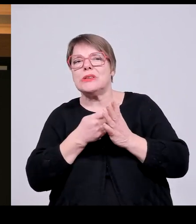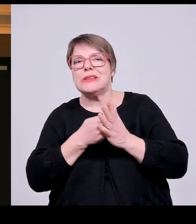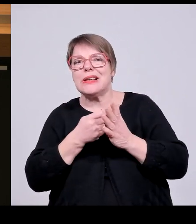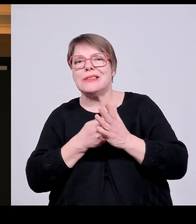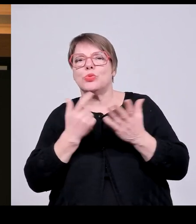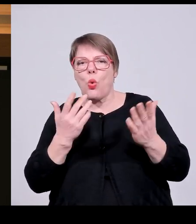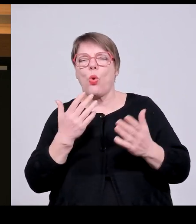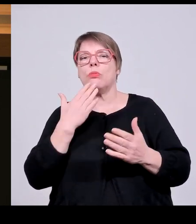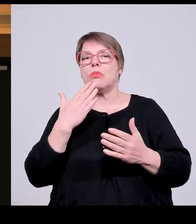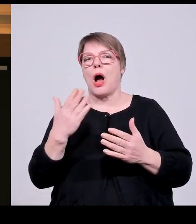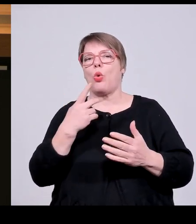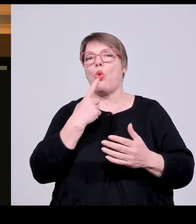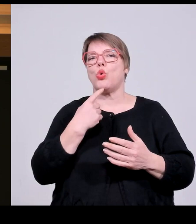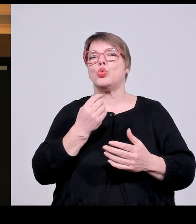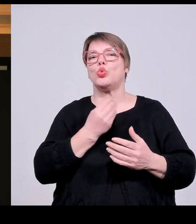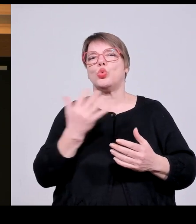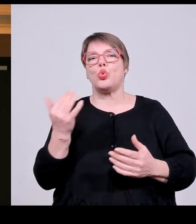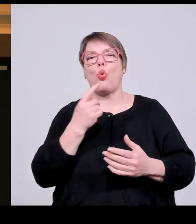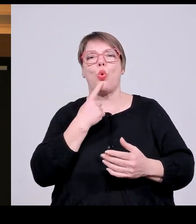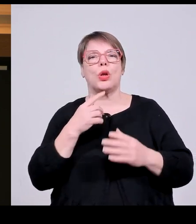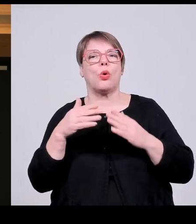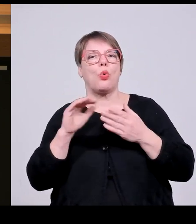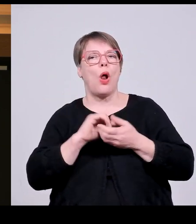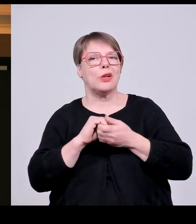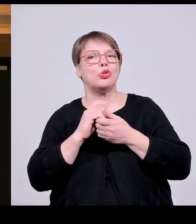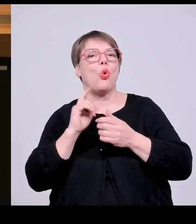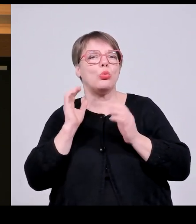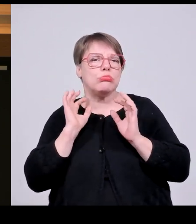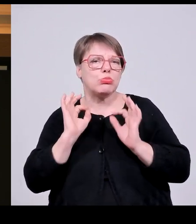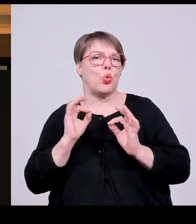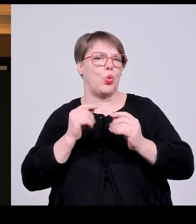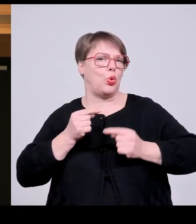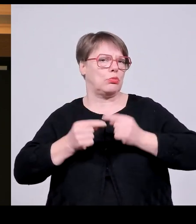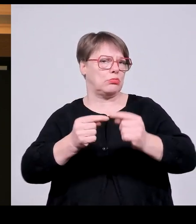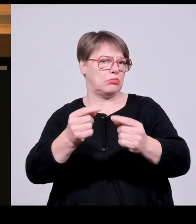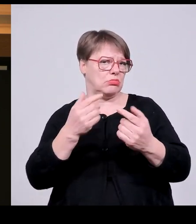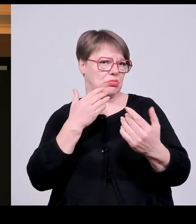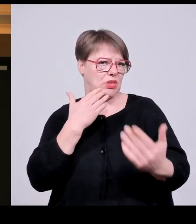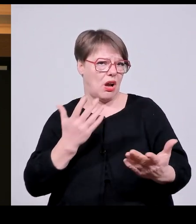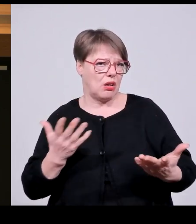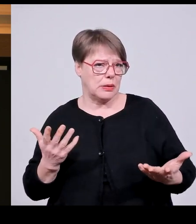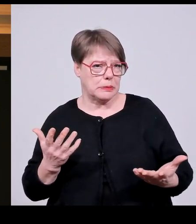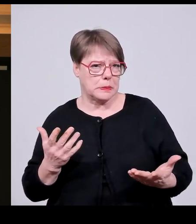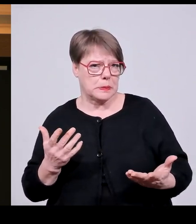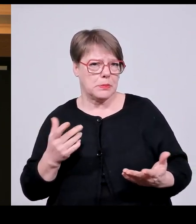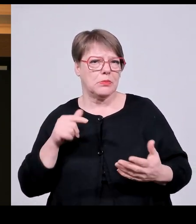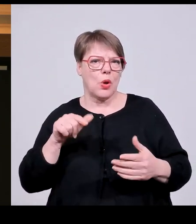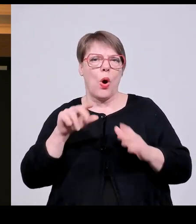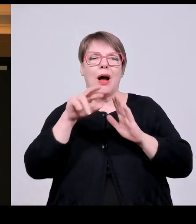Enttäuschung vieler Touristen beitragen, ist nicht sinnvoll, aber solche herausragenden Kultur Denkmäler entsprechend